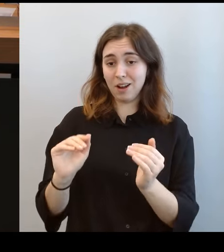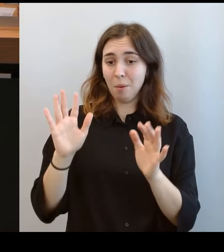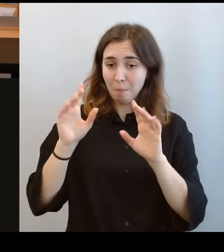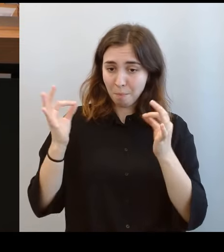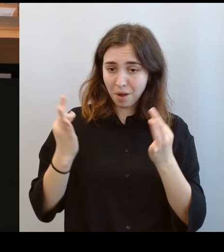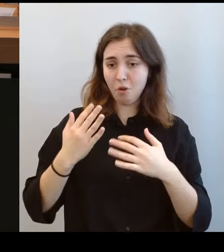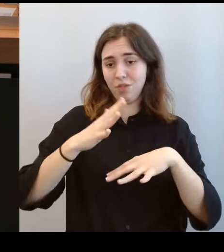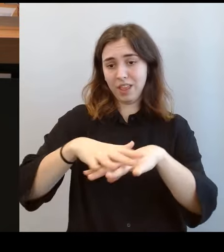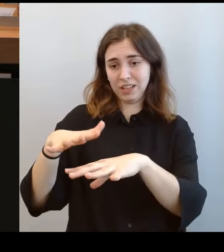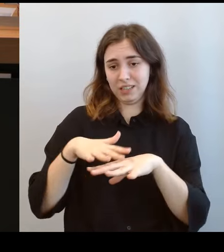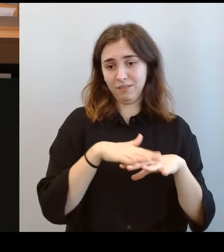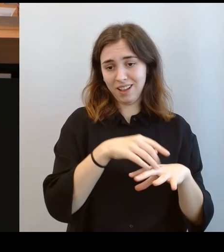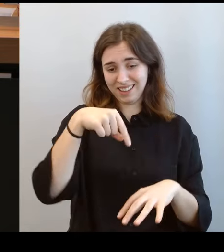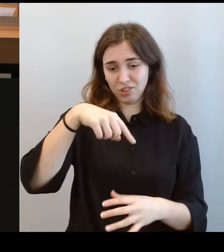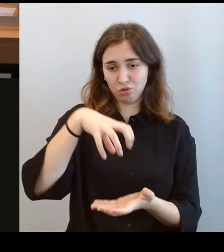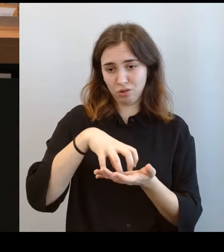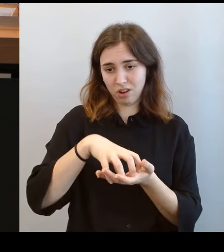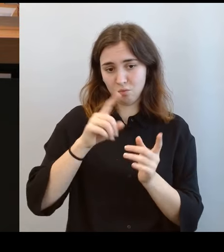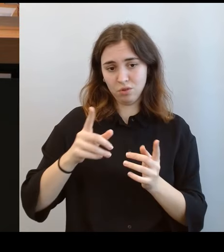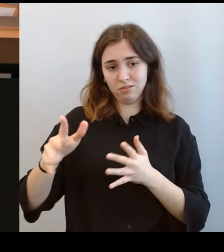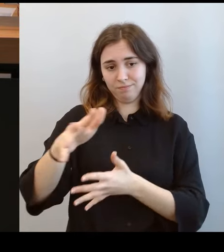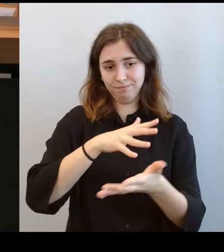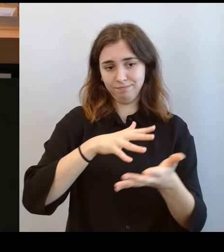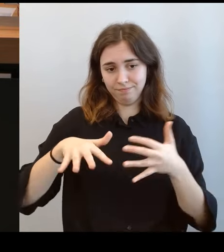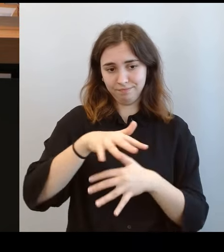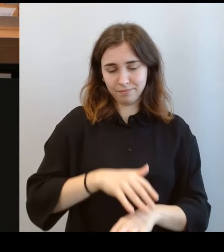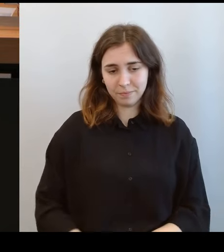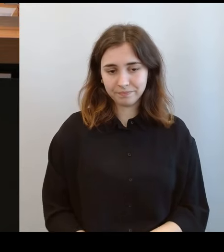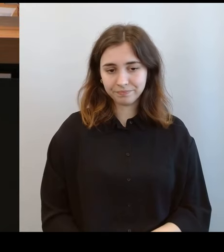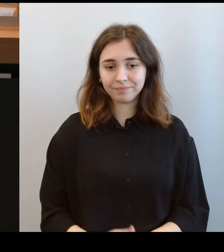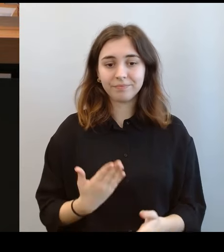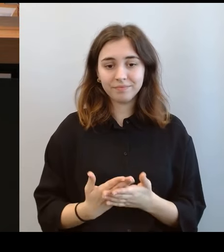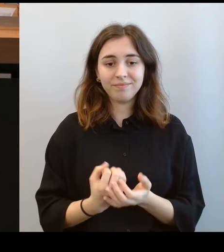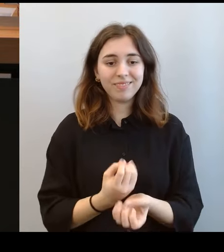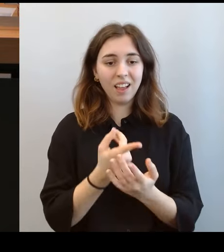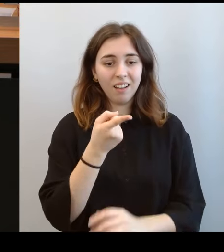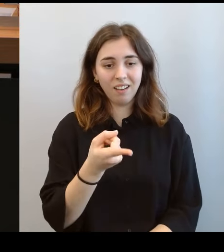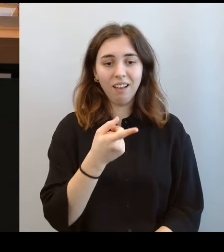Lange Rede, kurzer Sinn Das Krankenhaus des Maßregelvollzug braucht mehr Aufmerksamkeit. Dort muss hingeguckt werden.